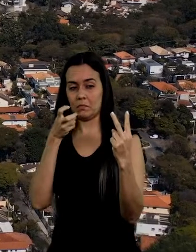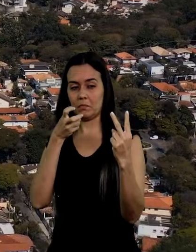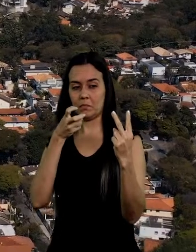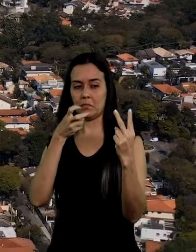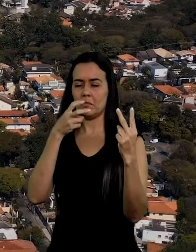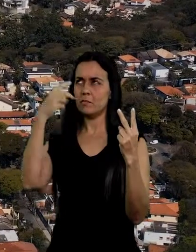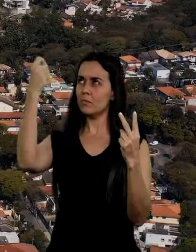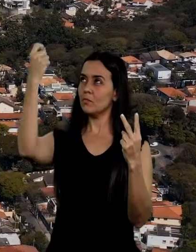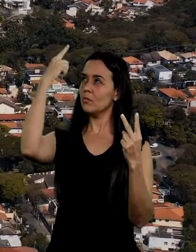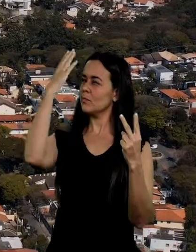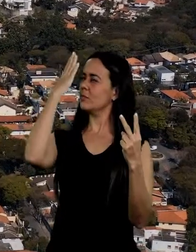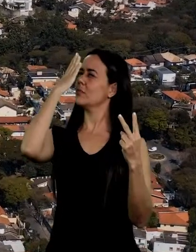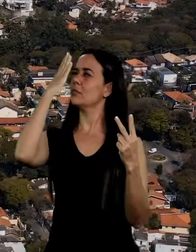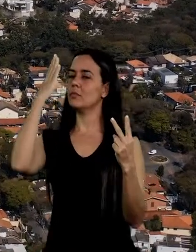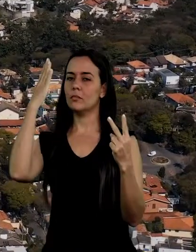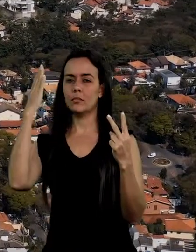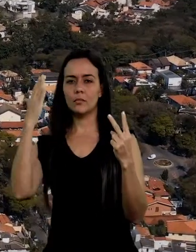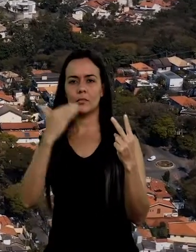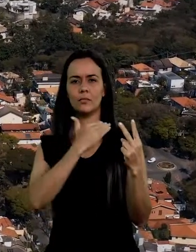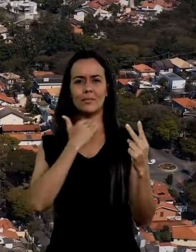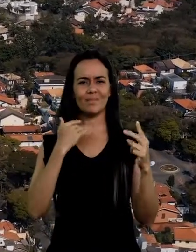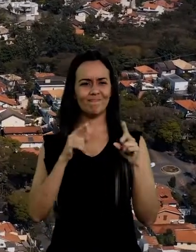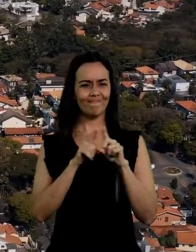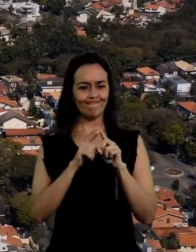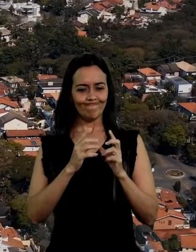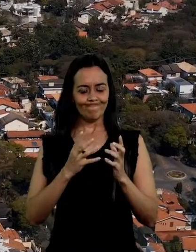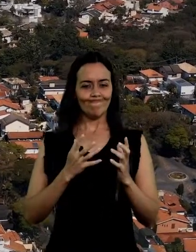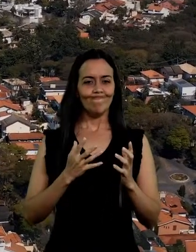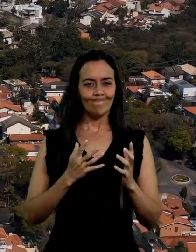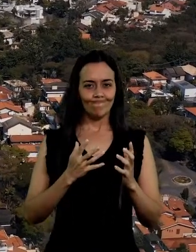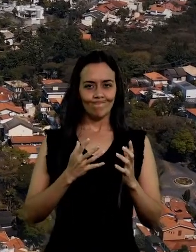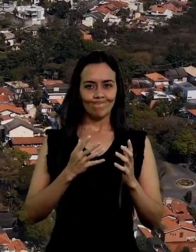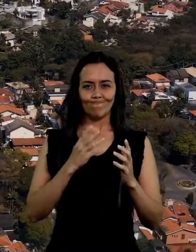nem o sol, nem a morte podem ser encarados diretamente.